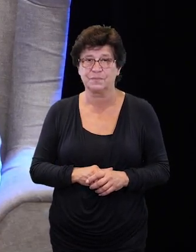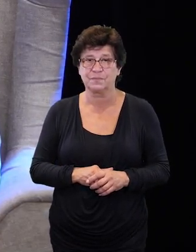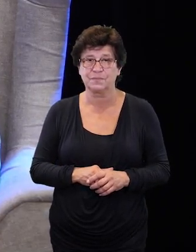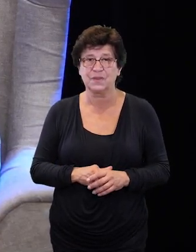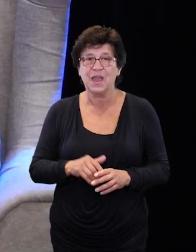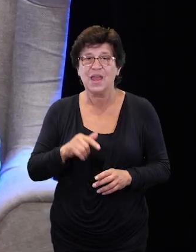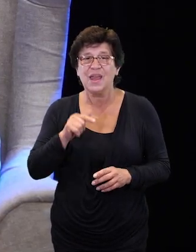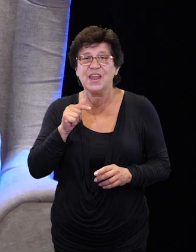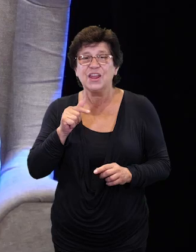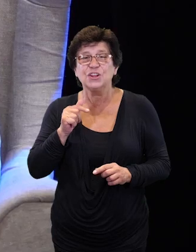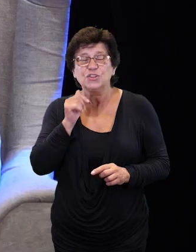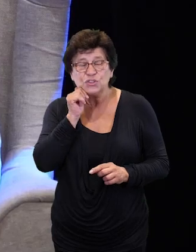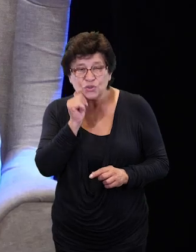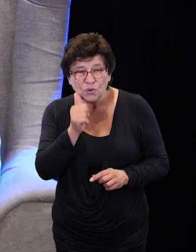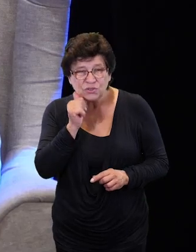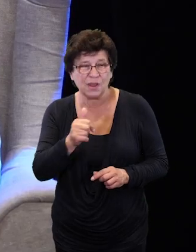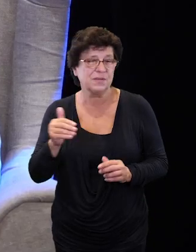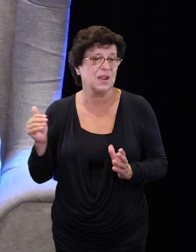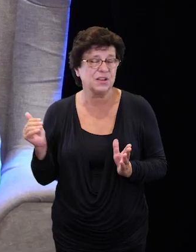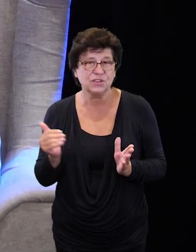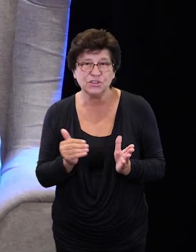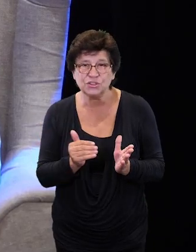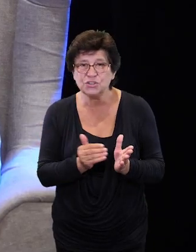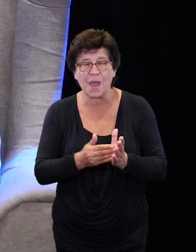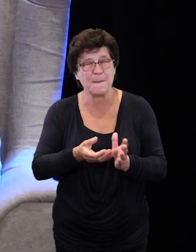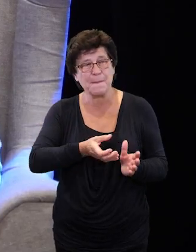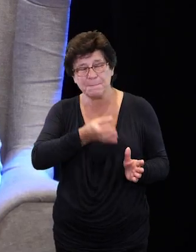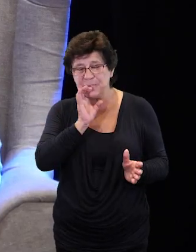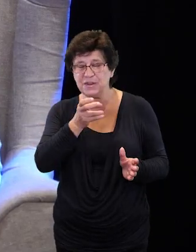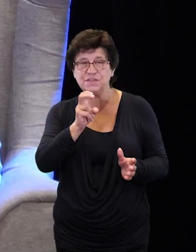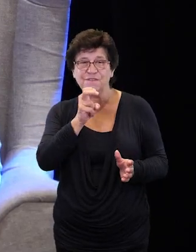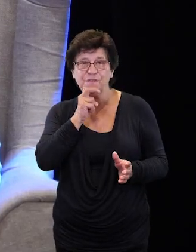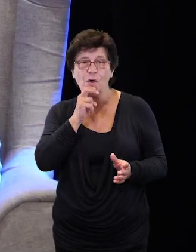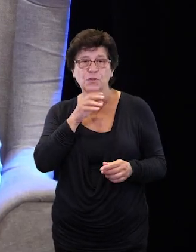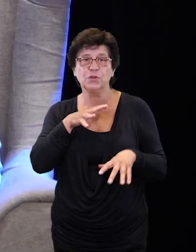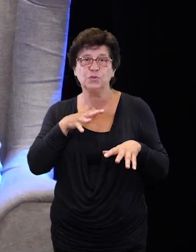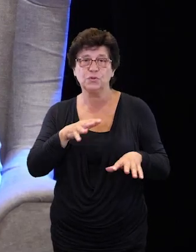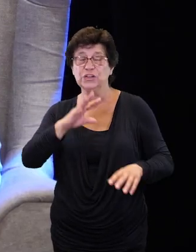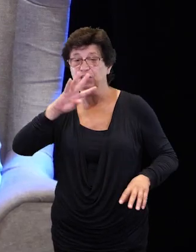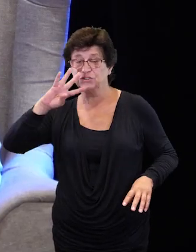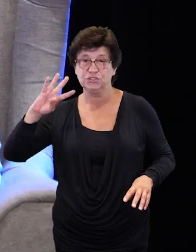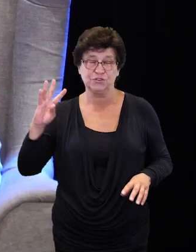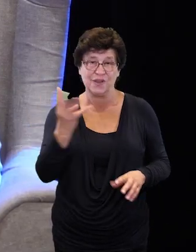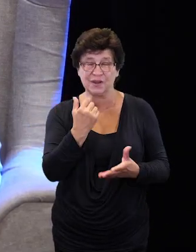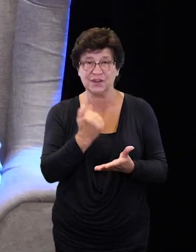I codziennie jest taki pacjent, co najmniej jeden, dwóch. Czwarta rzecz, to już jesteśmy przy czwartym,